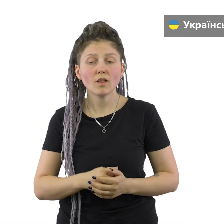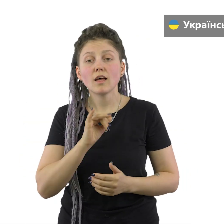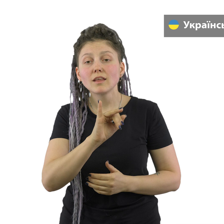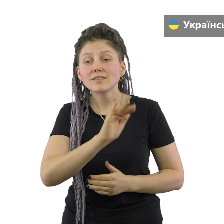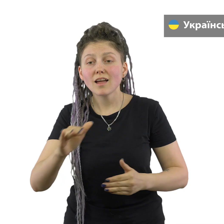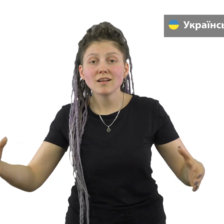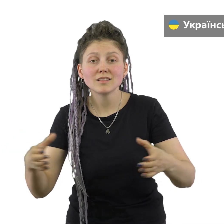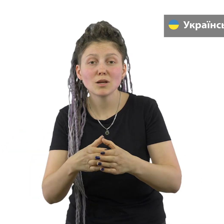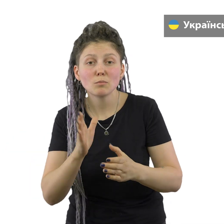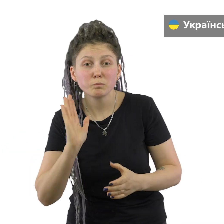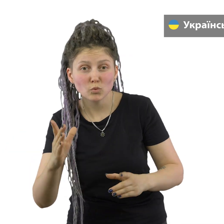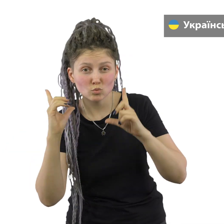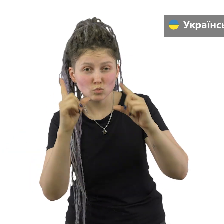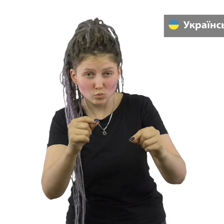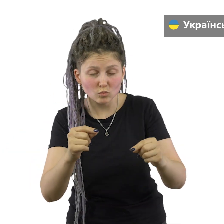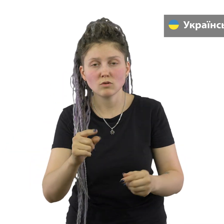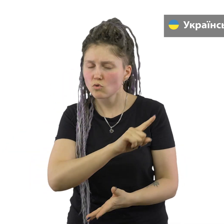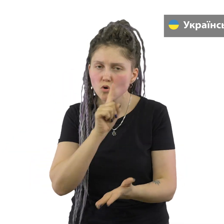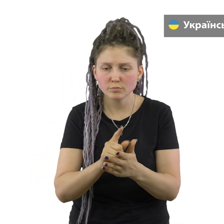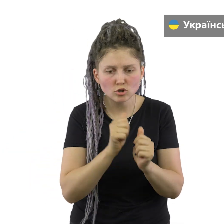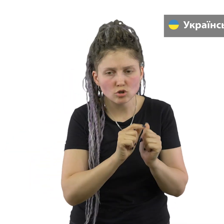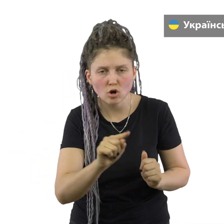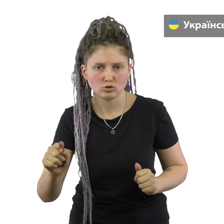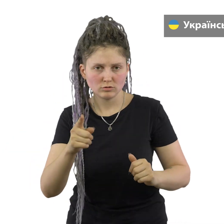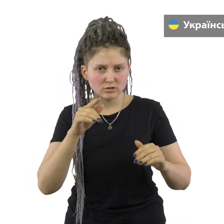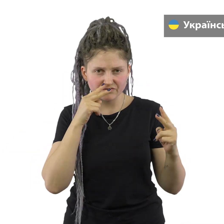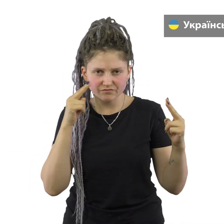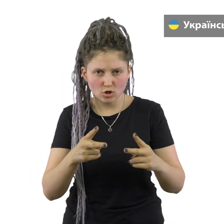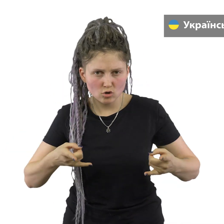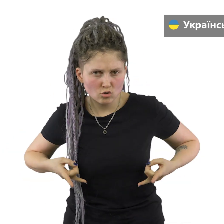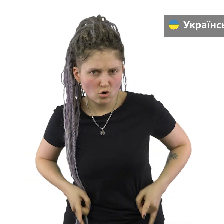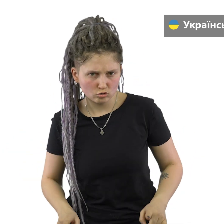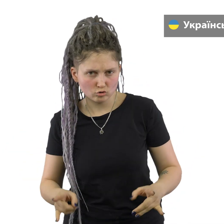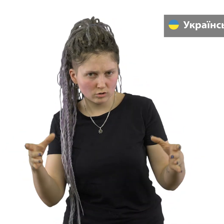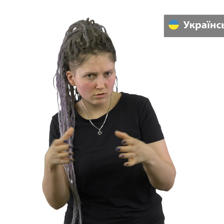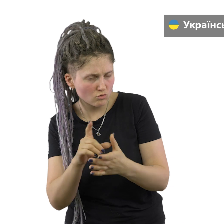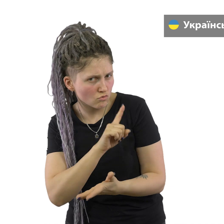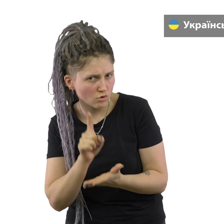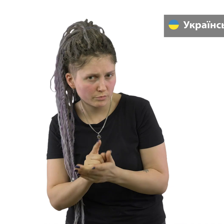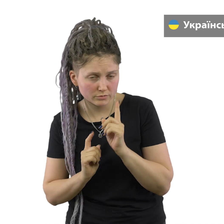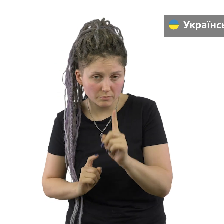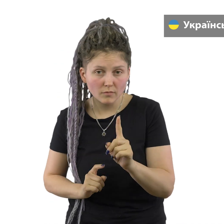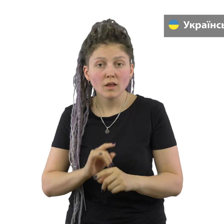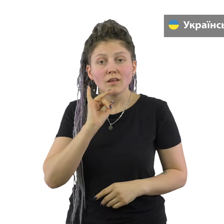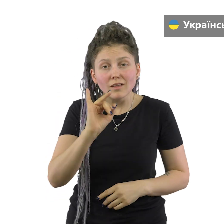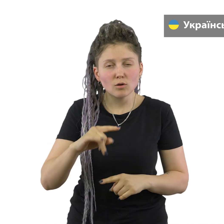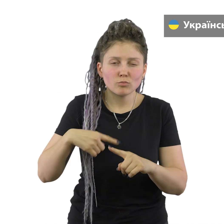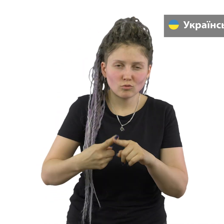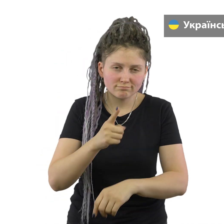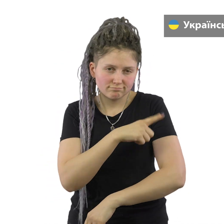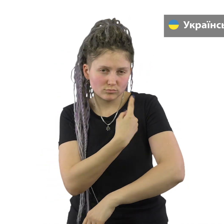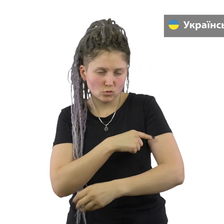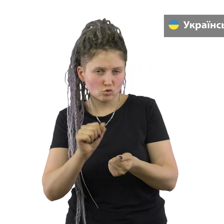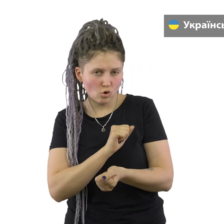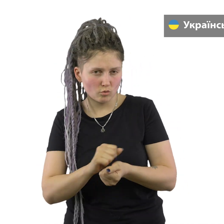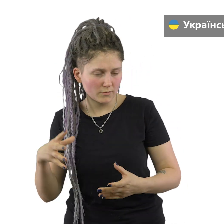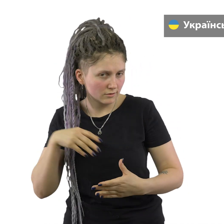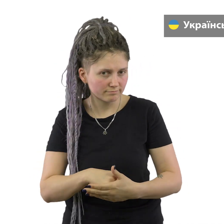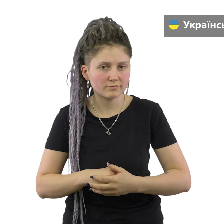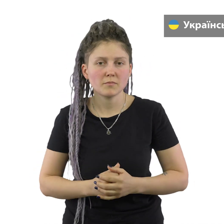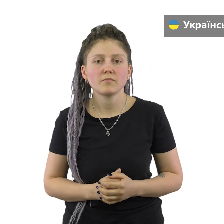свідоцтва про народження дітей, які подорожують з вами, медичну документацію.